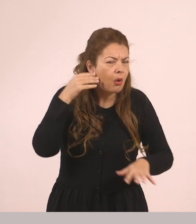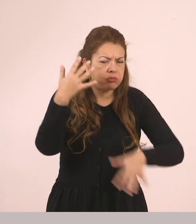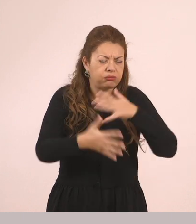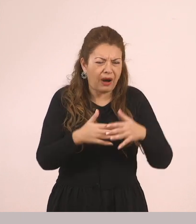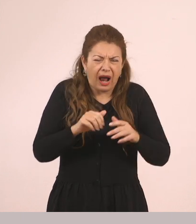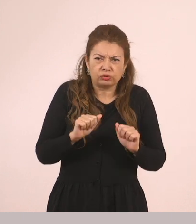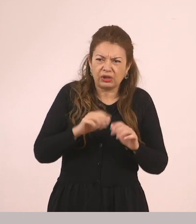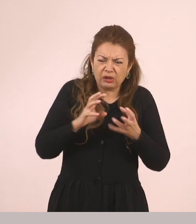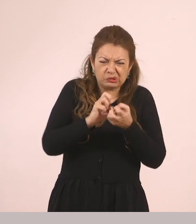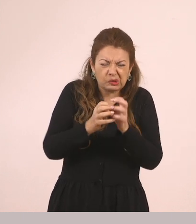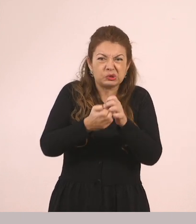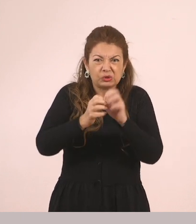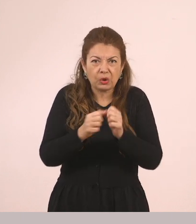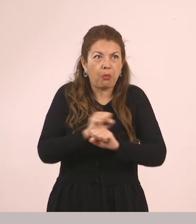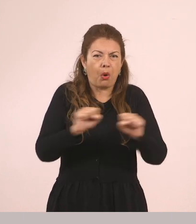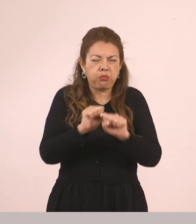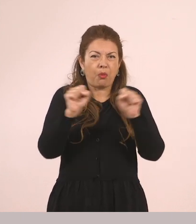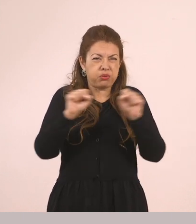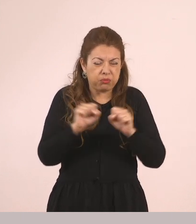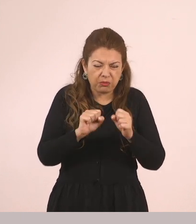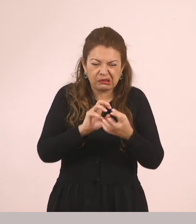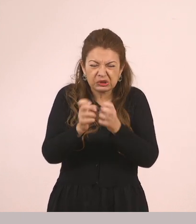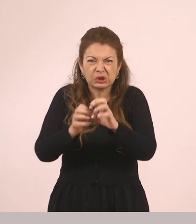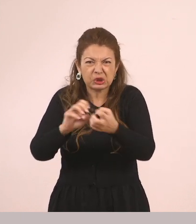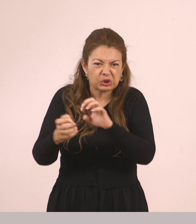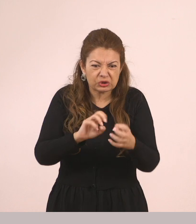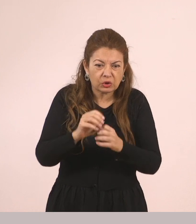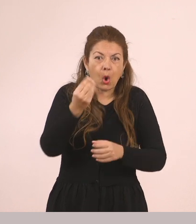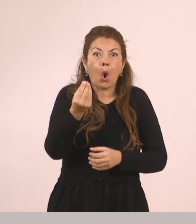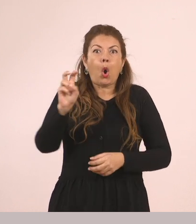Άουτς!… Κρατς!… Μπαμ μπουμ!… Χρατς χρουτς!… Ωχ, ωχ!…